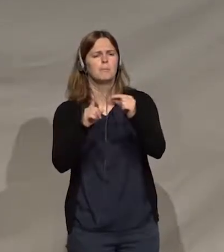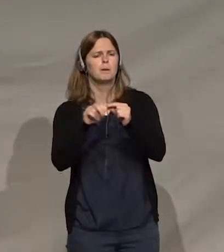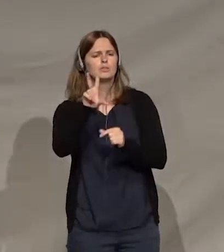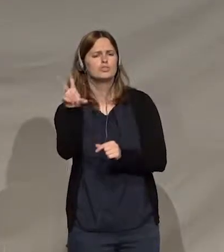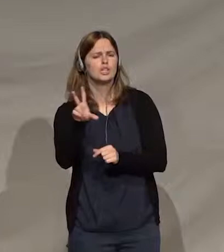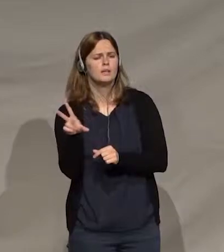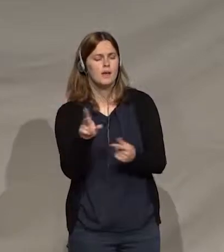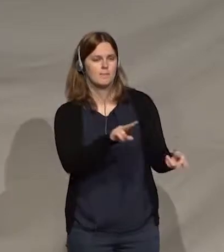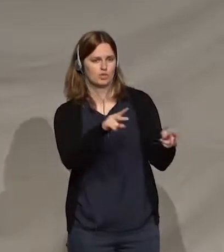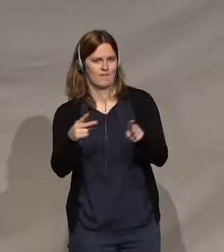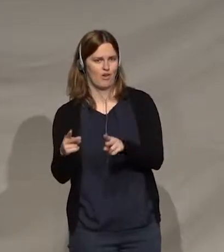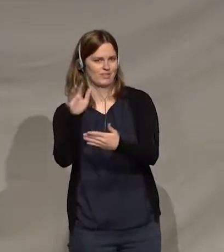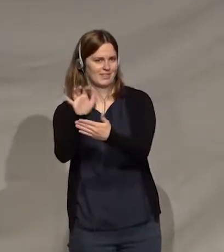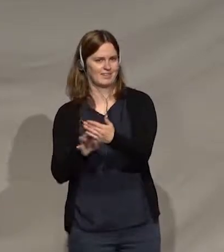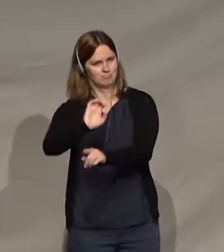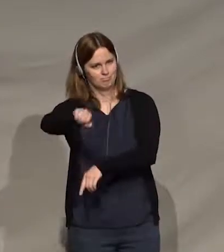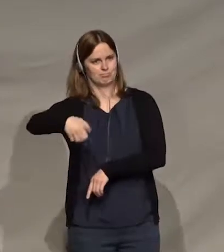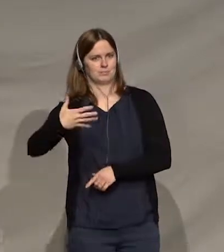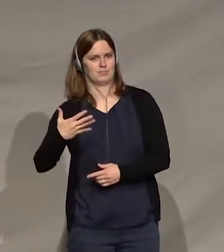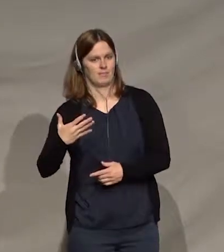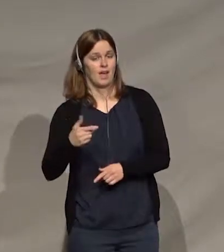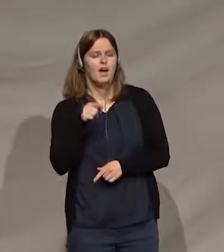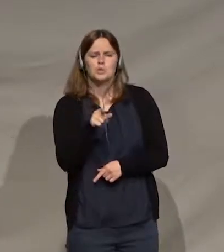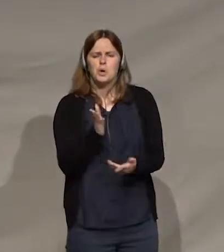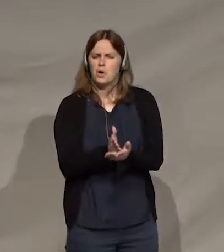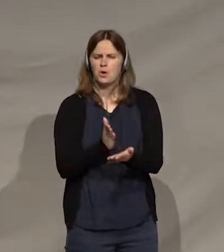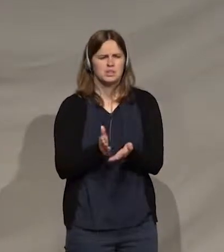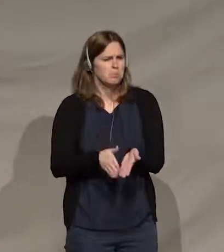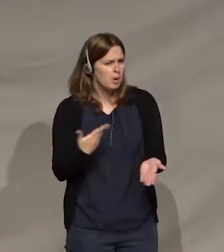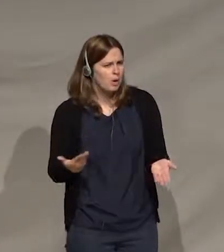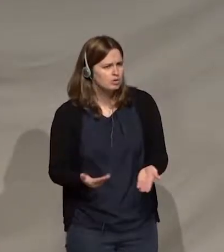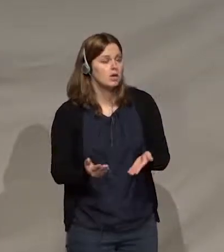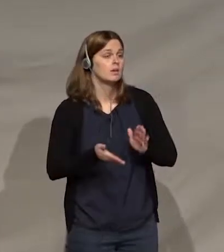zatímco cestujete, nebo třeba při cvičení. Jedno minus formátu mp3, jak asi víte, je to,